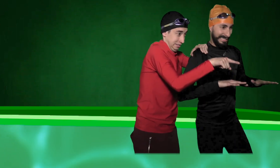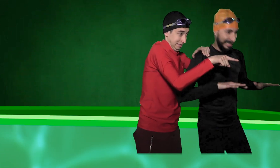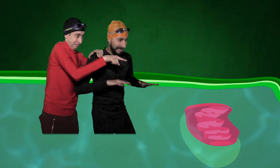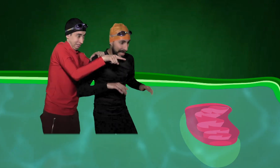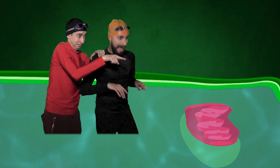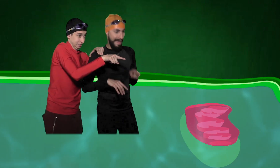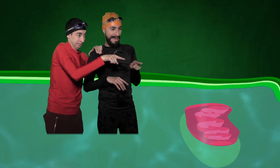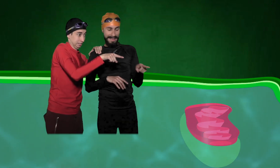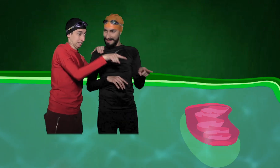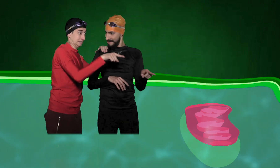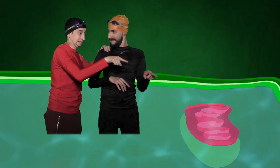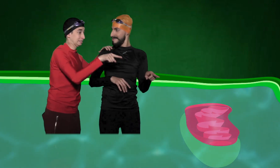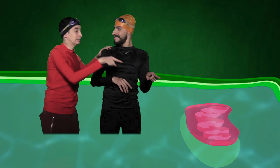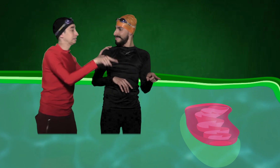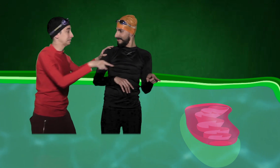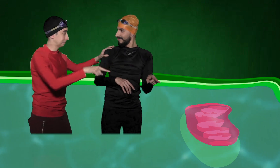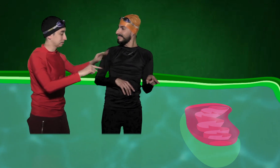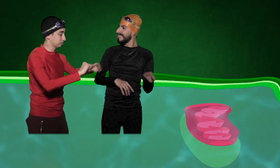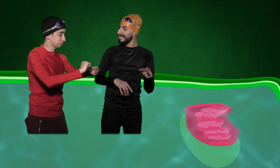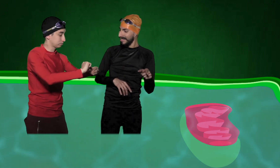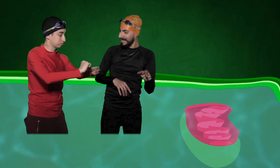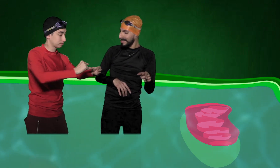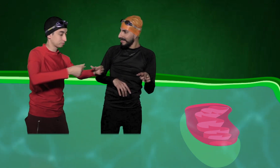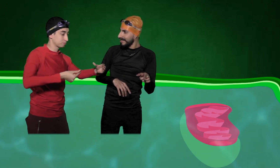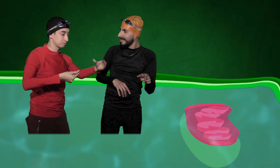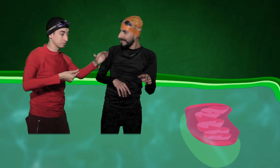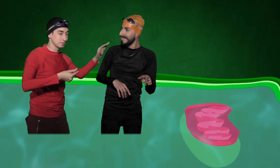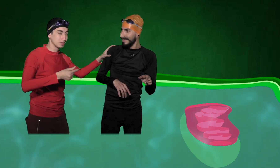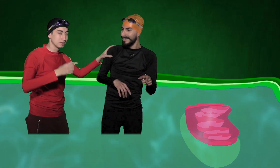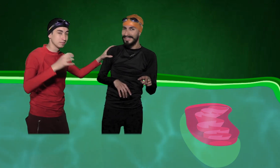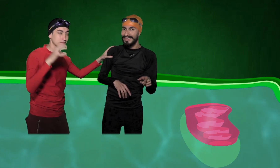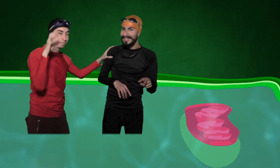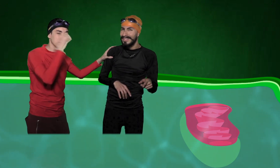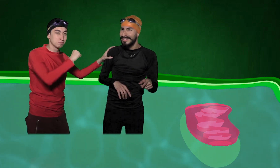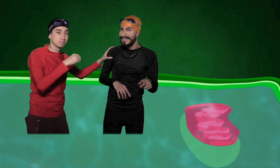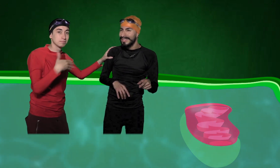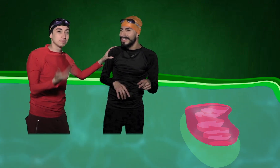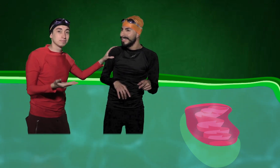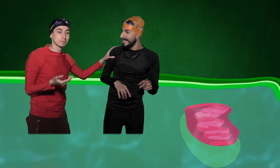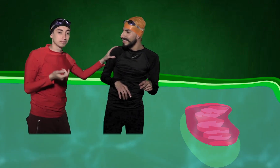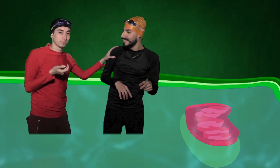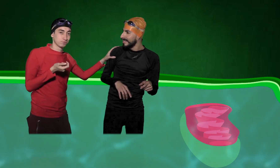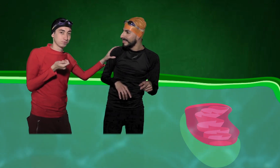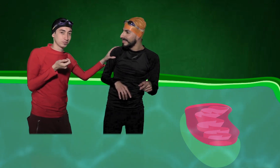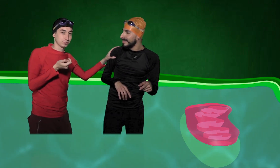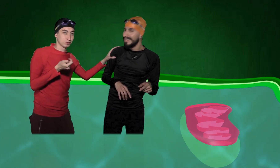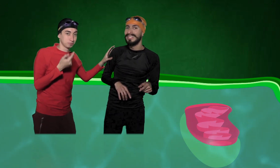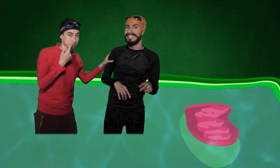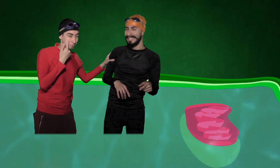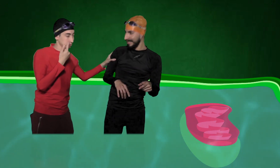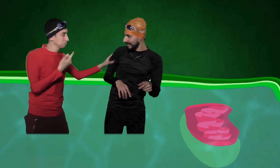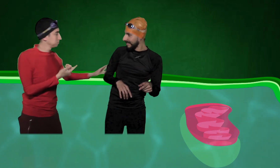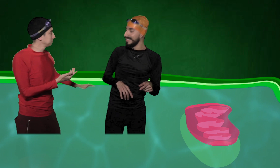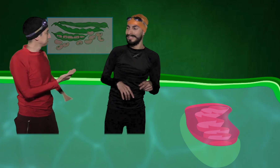¡Miren! Esto que vemos, es la mitocondria, su seña es así, y la reconocemos porque es similar a la forma de un frijol, así: